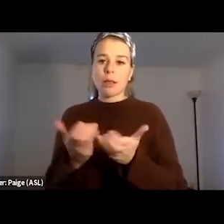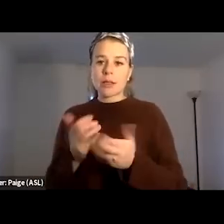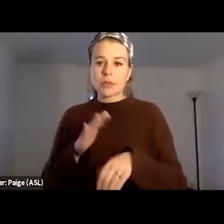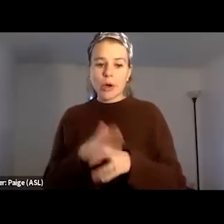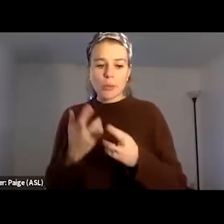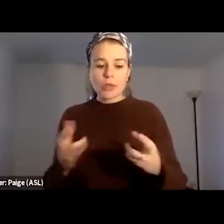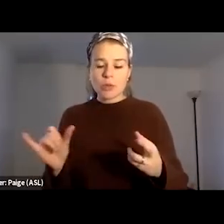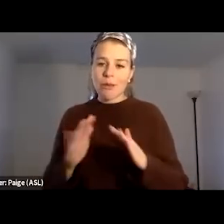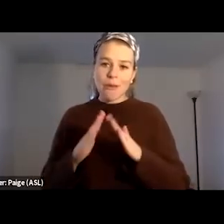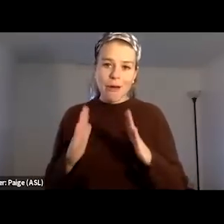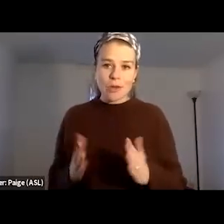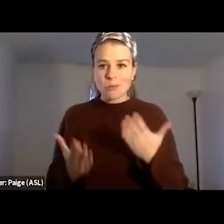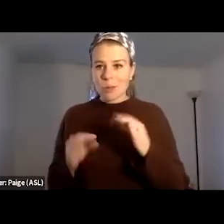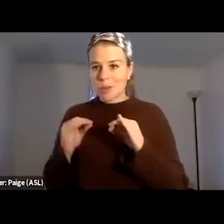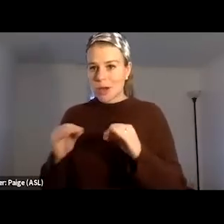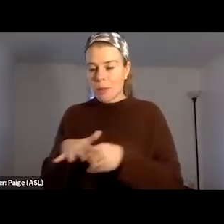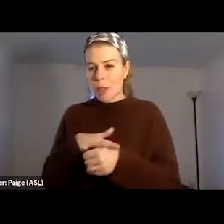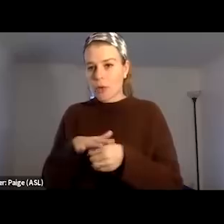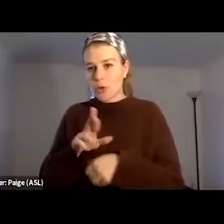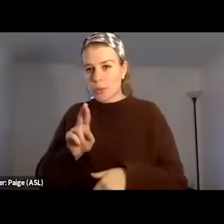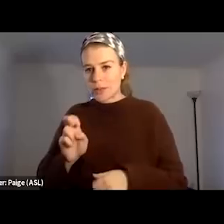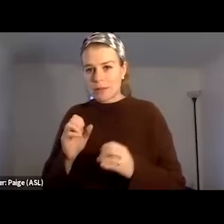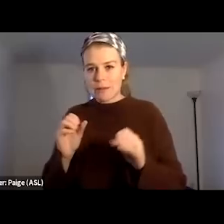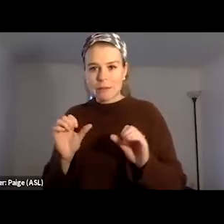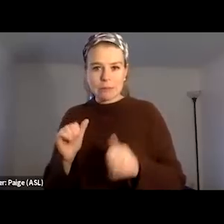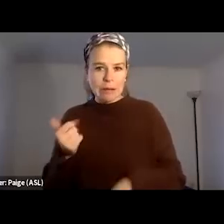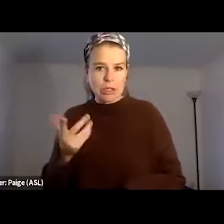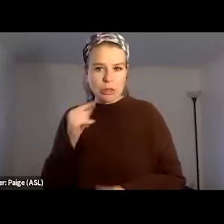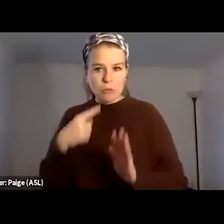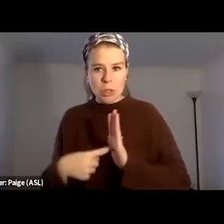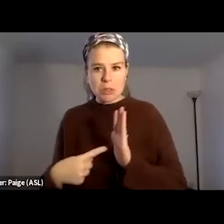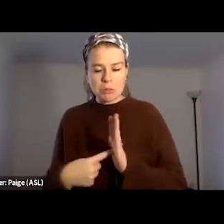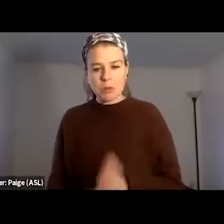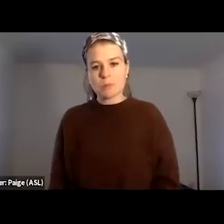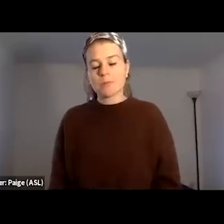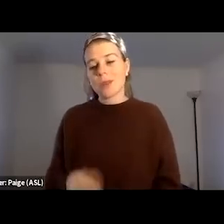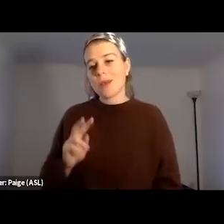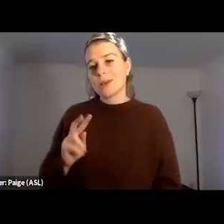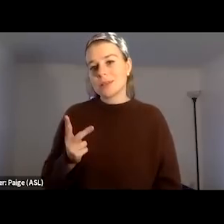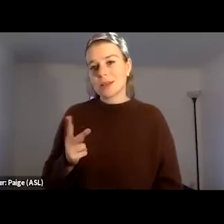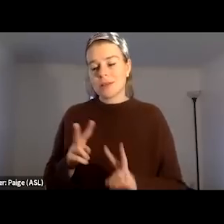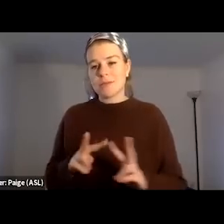podrían ser impartidas por un agente inmobiliario local y así sucesivamente. En segundo lugar, proyectos de roles valorados